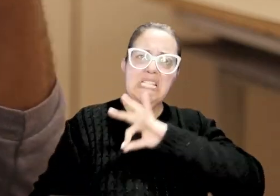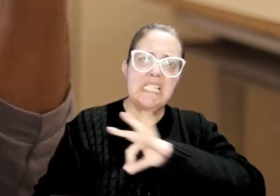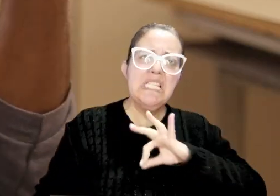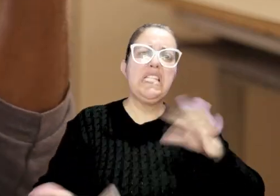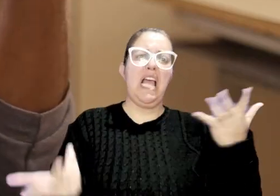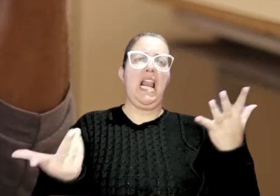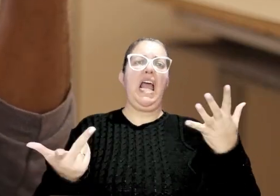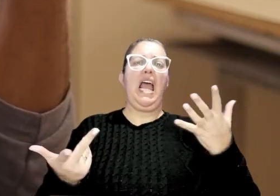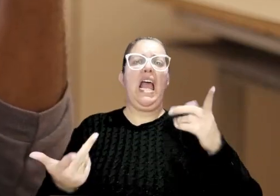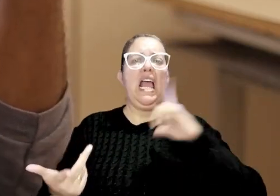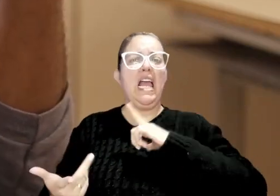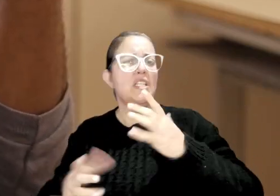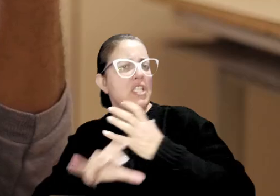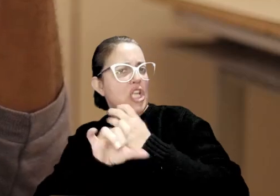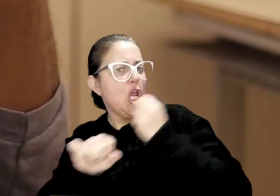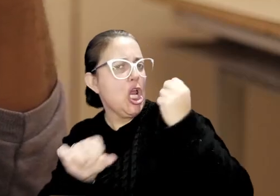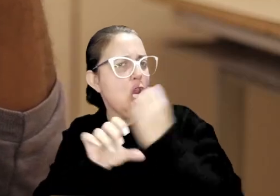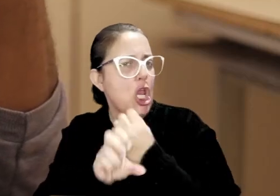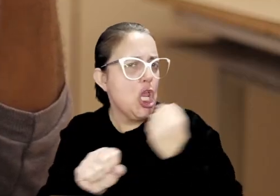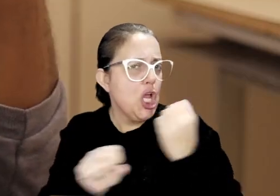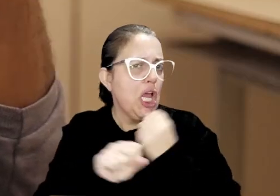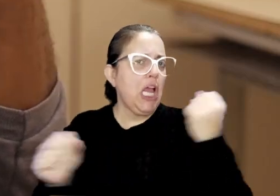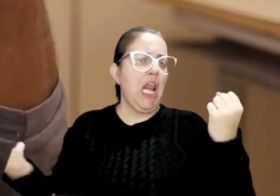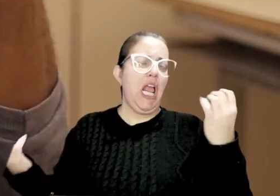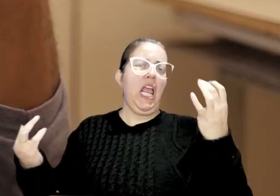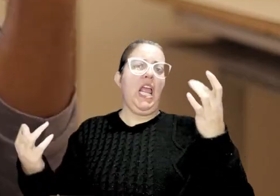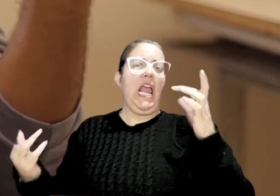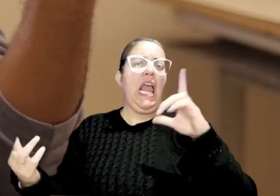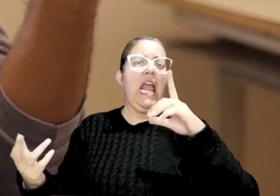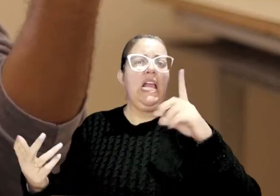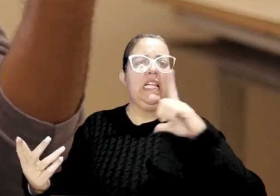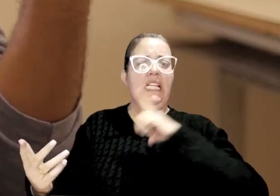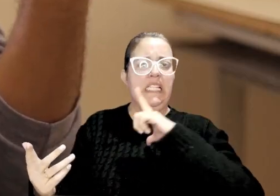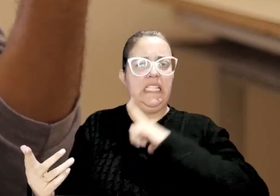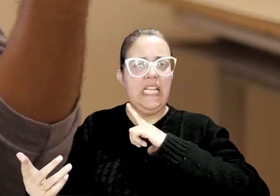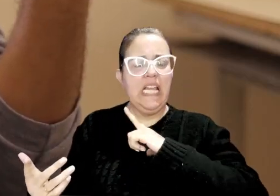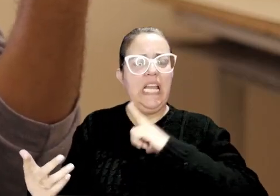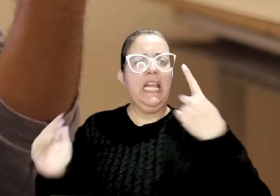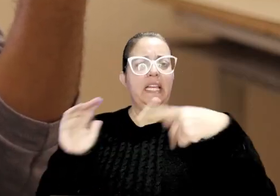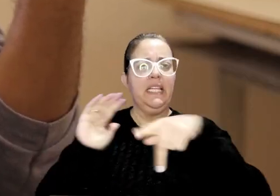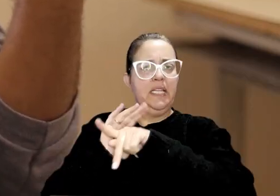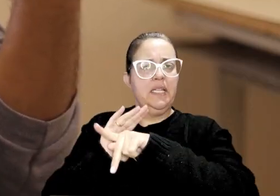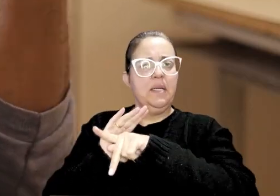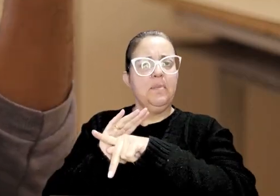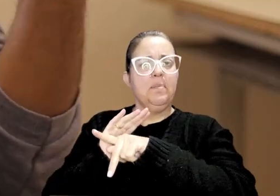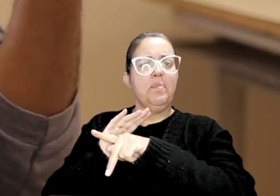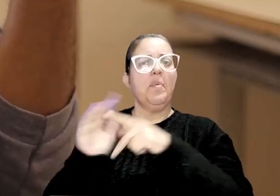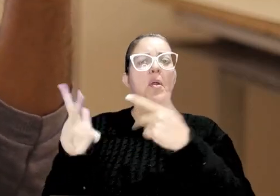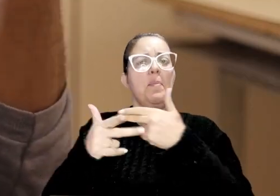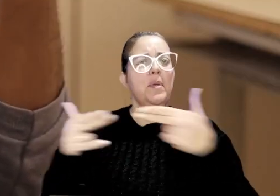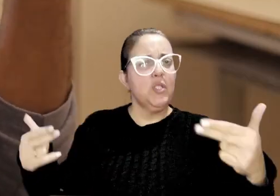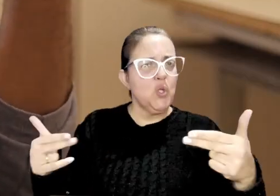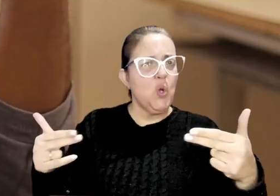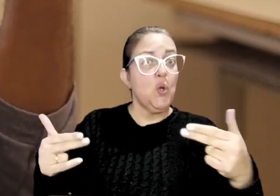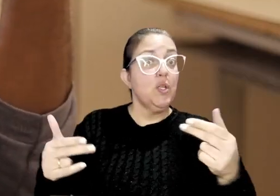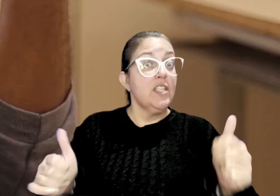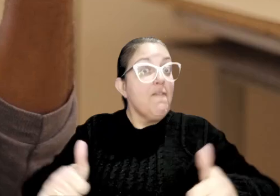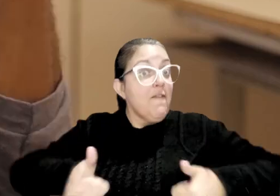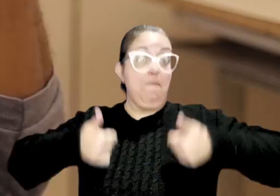assim nossas origens não sei o que assim como de plantar né que nossos jovens hoje V ind petró lá